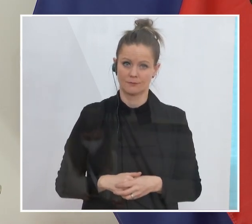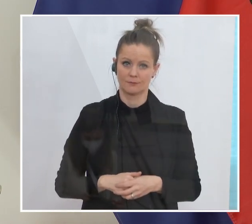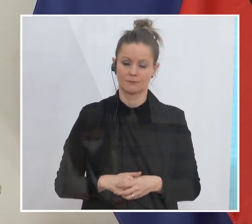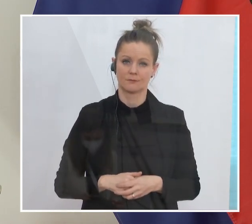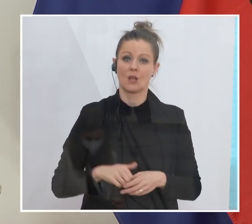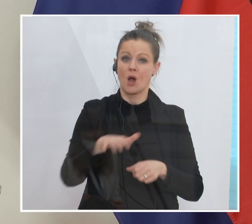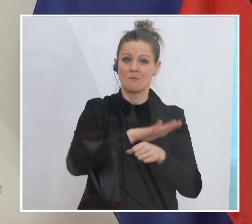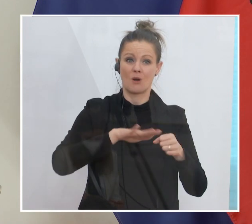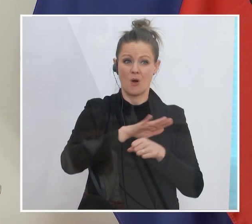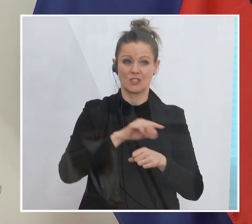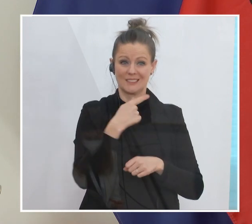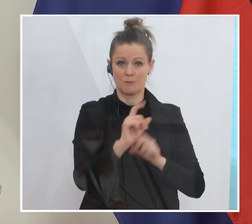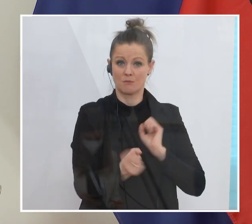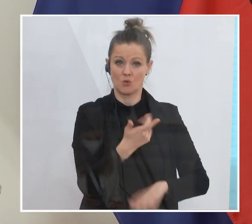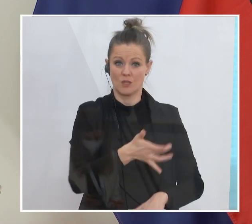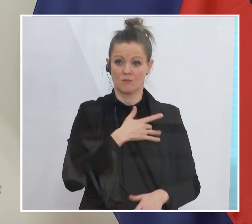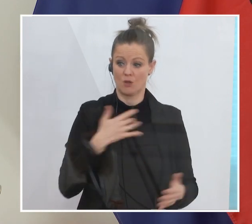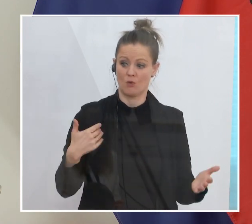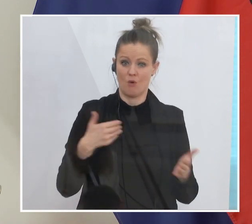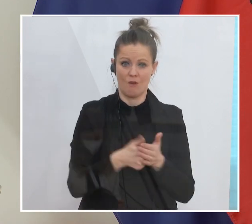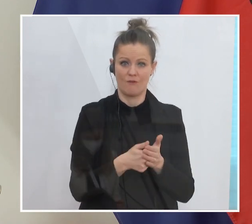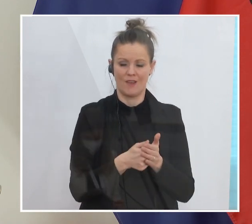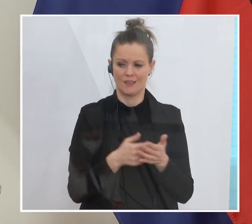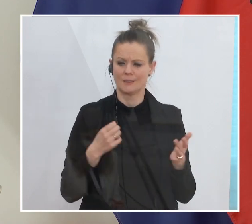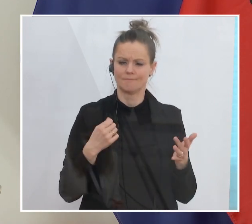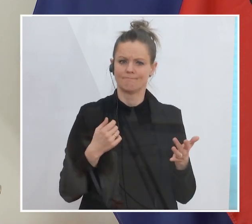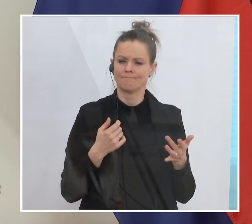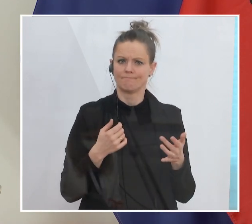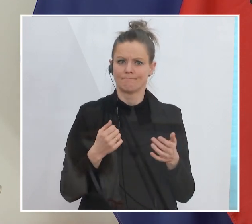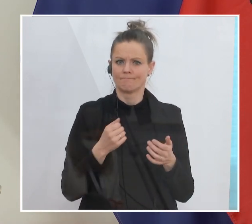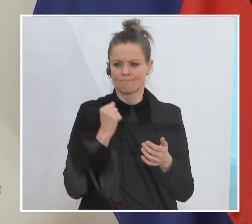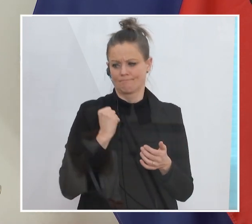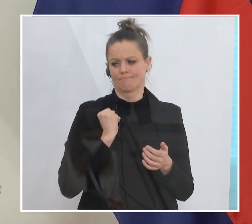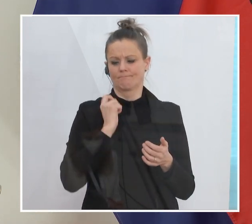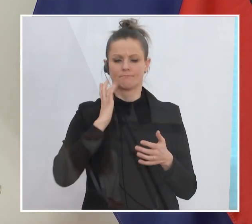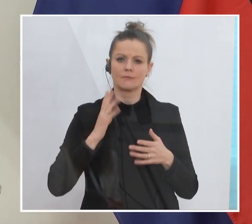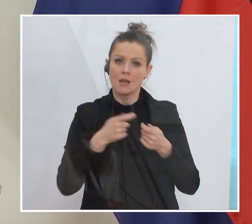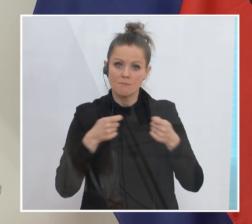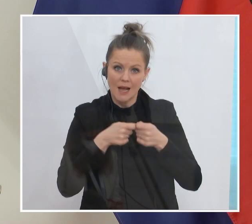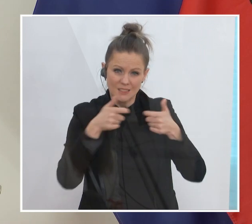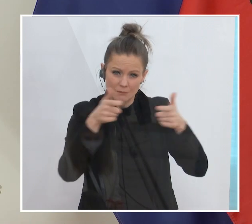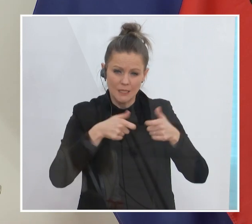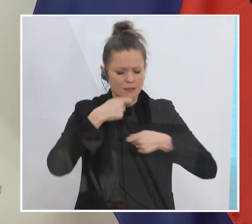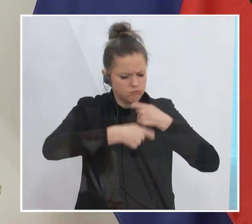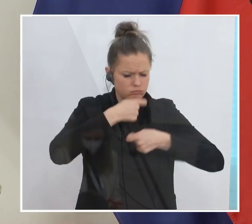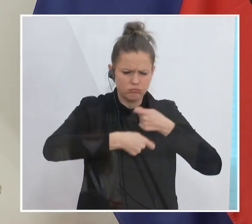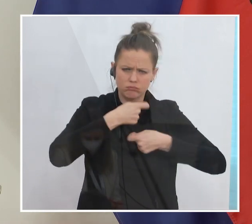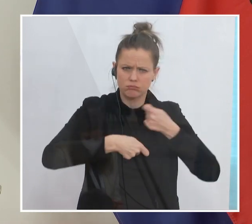Branchen in den letzten Tagen intensiv an einem Maßnahmenpaket gearbeitet, das vor allem eben